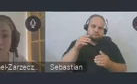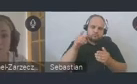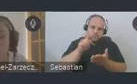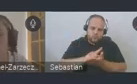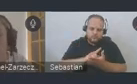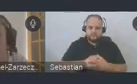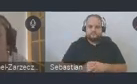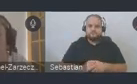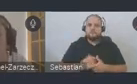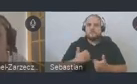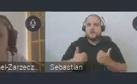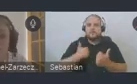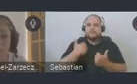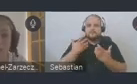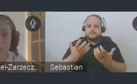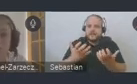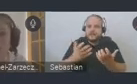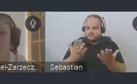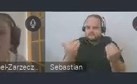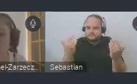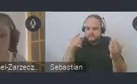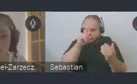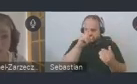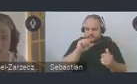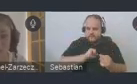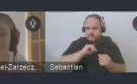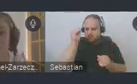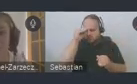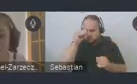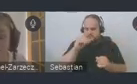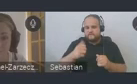Żeby przekonać osoby, żeby chciały się uczyć, fajnie to zrobić na warsztacie.